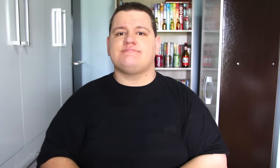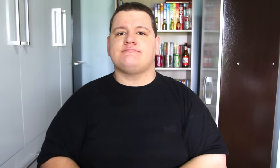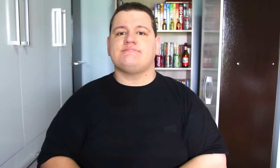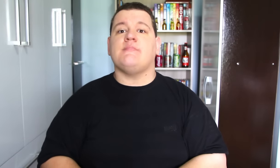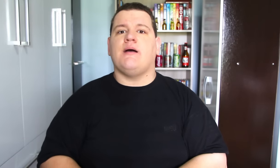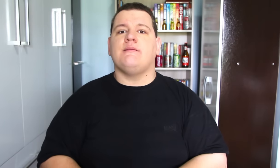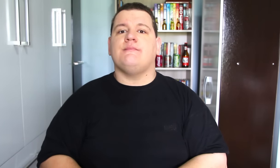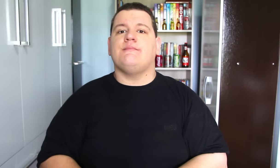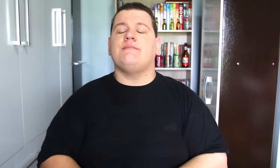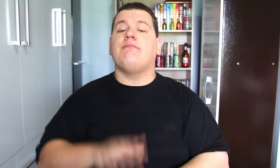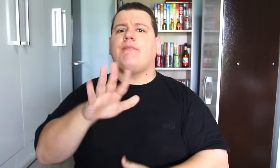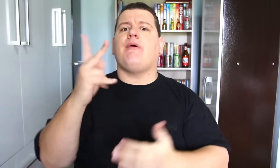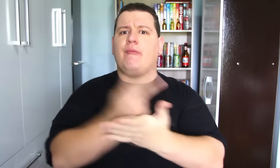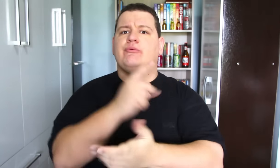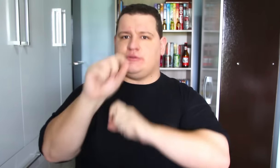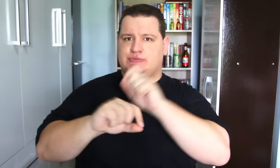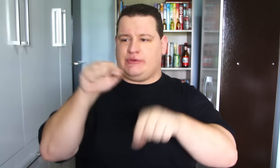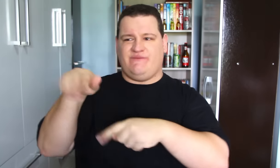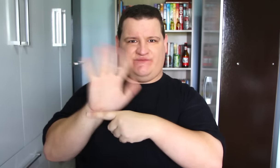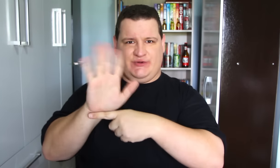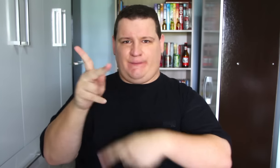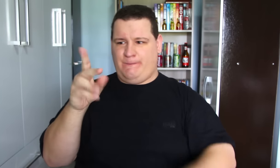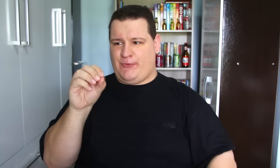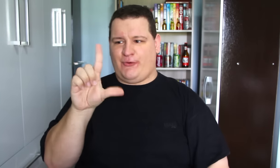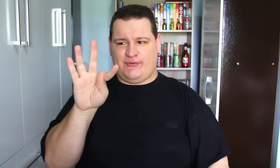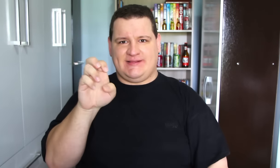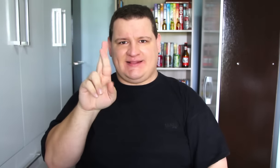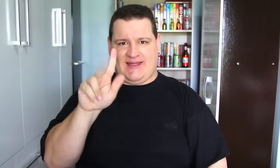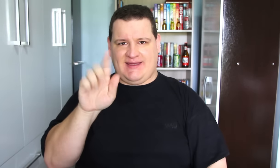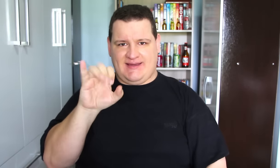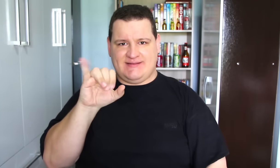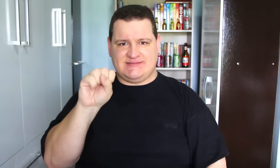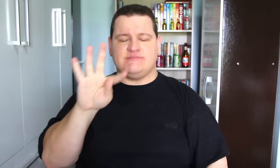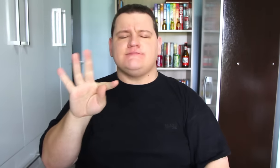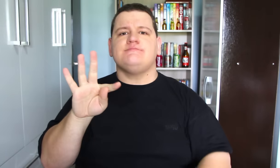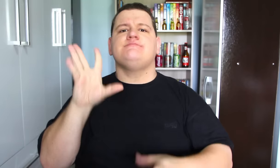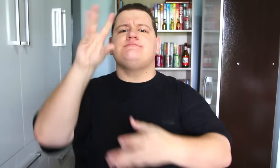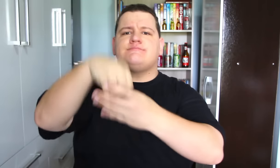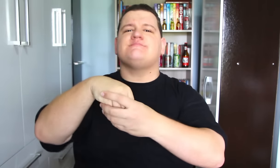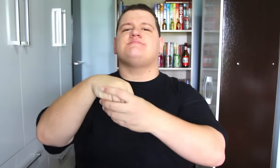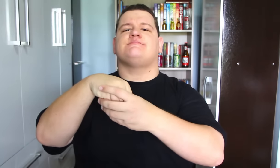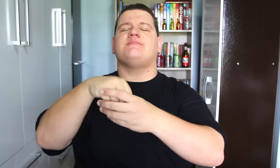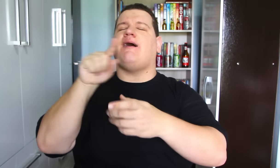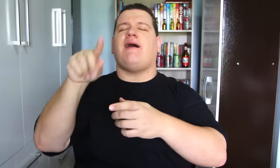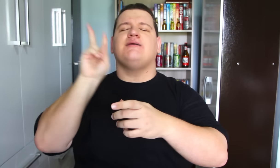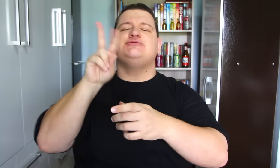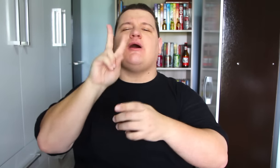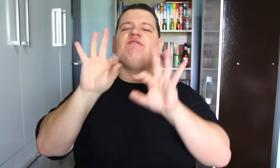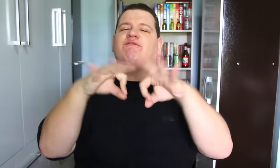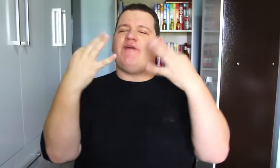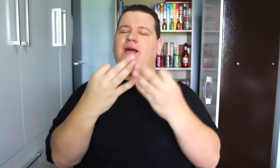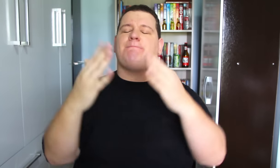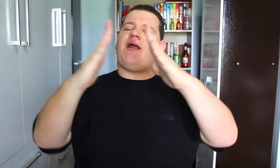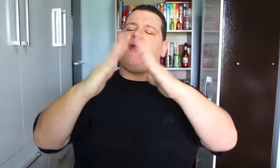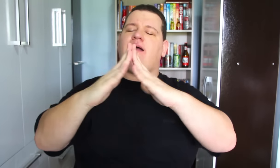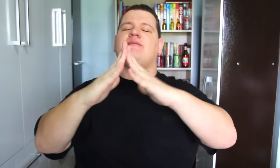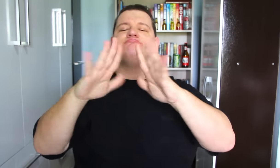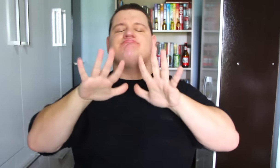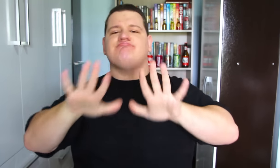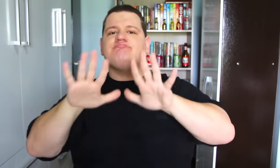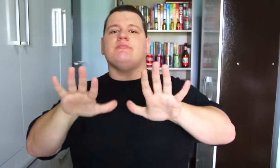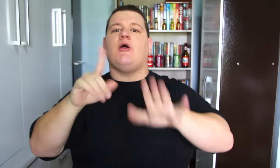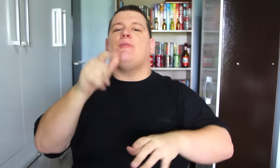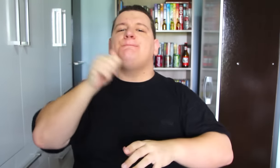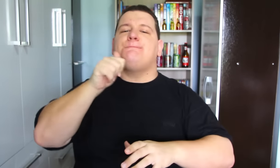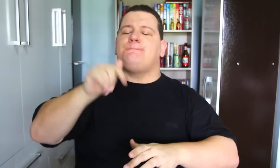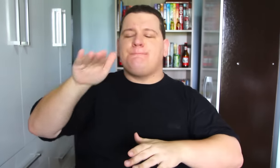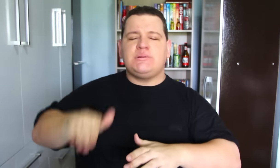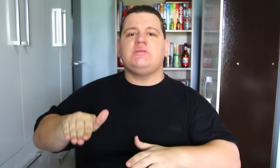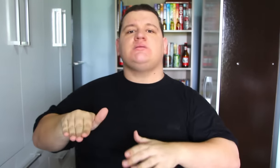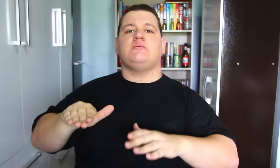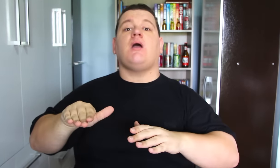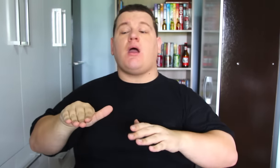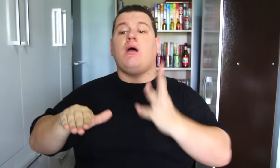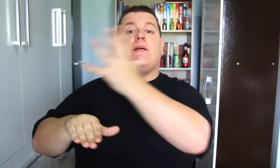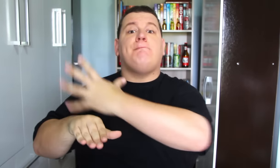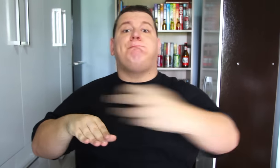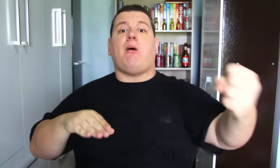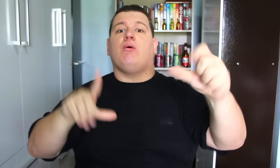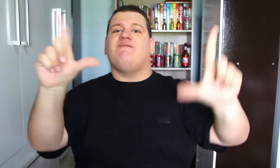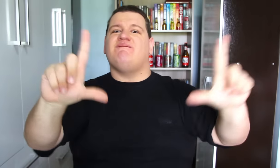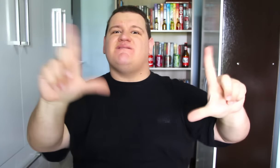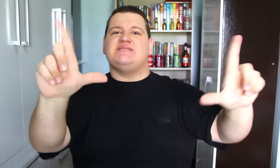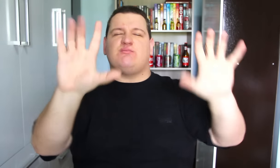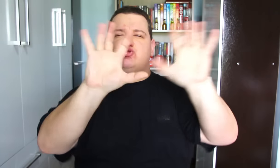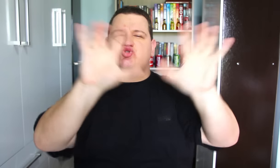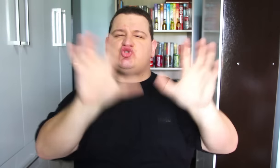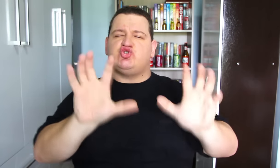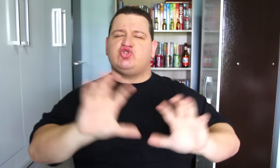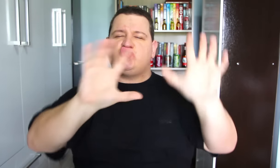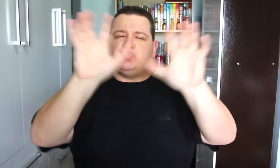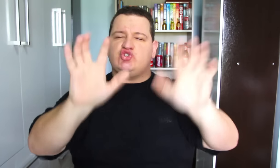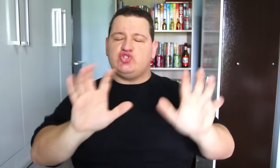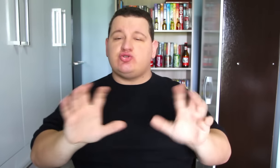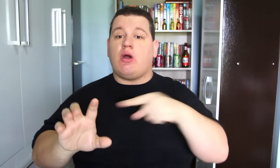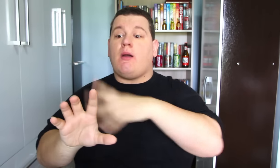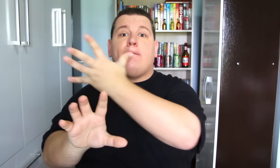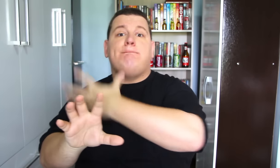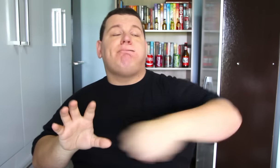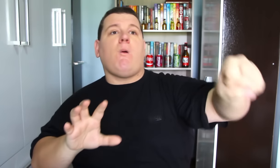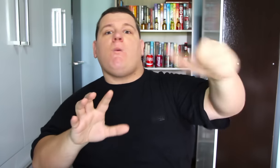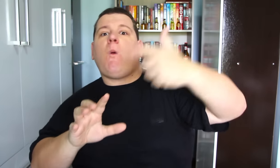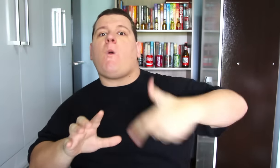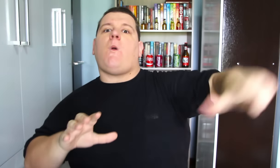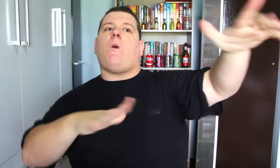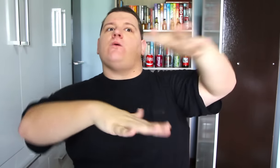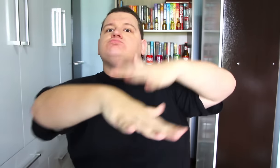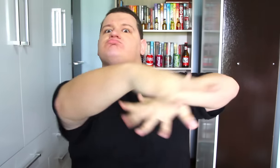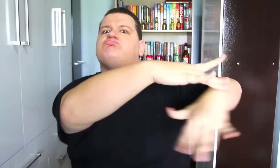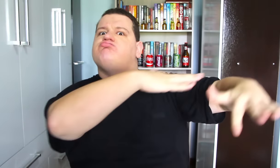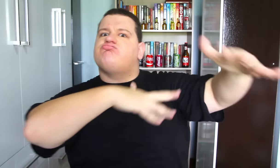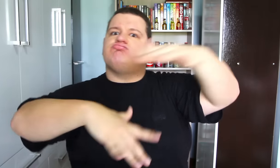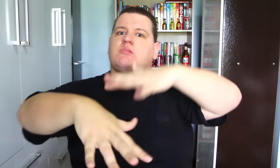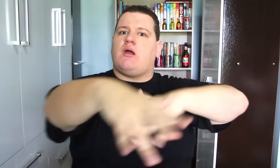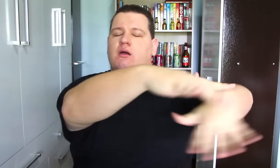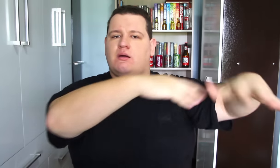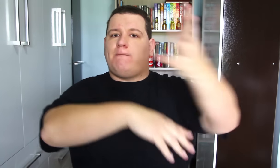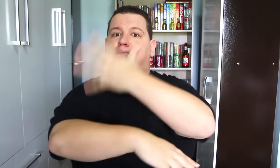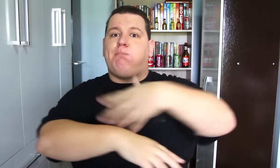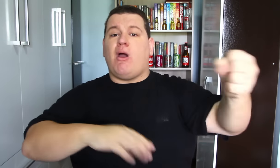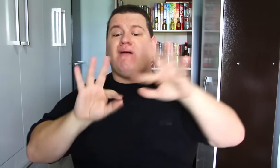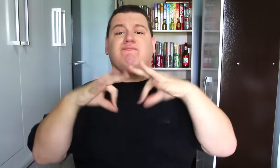O filme mostra uma família que tem sua filha caçula ser levada através do tubo da TV e sequestrada na outra dimensão,